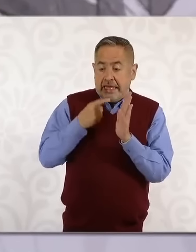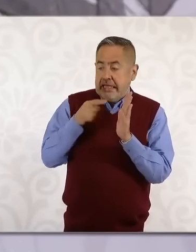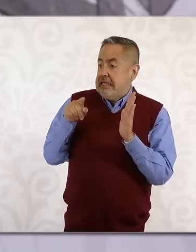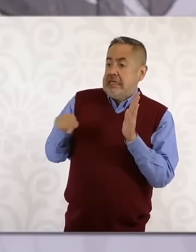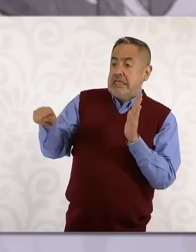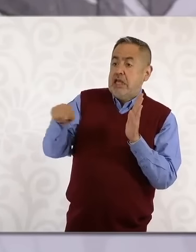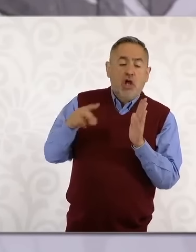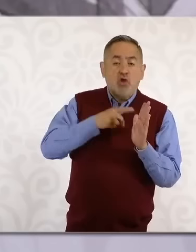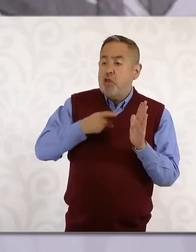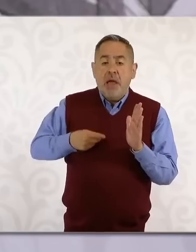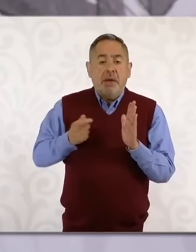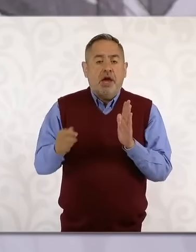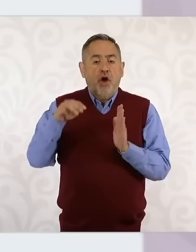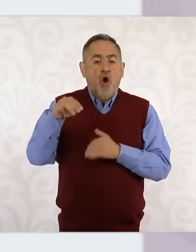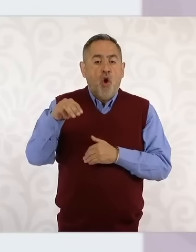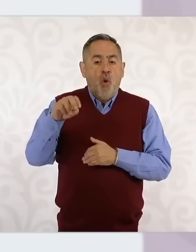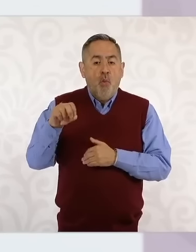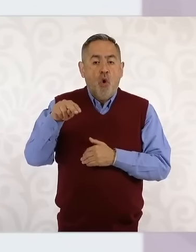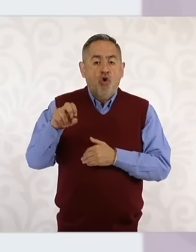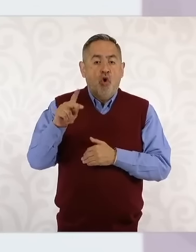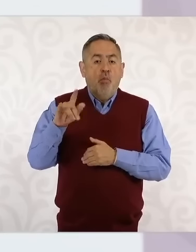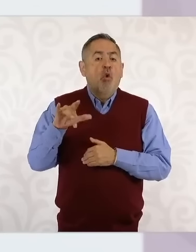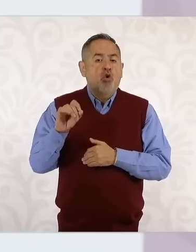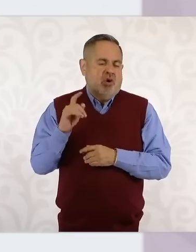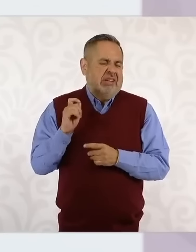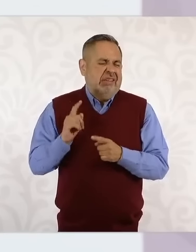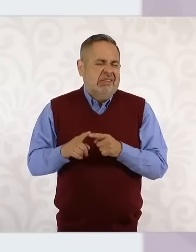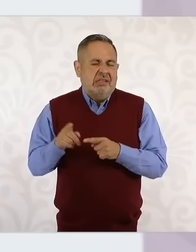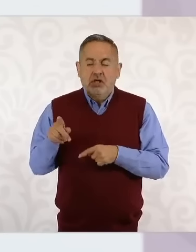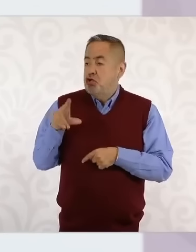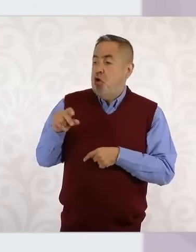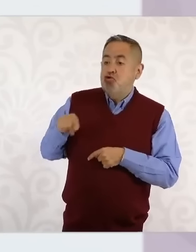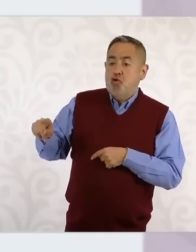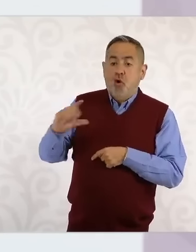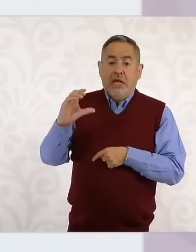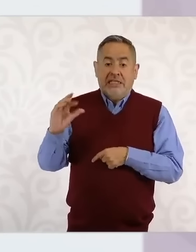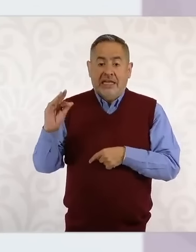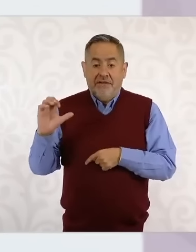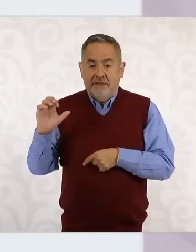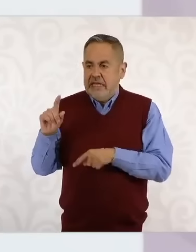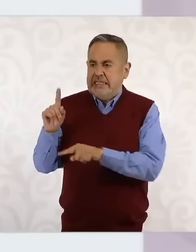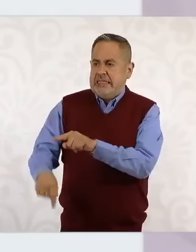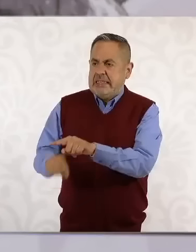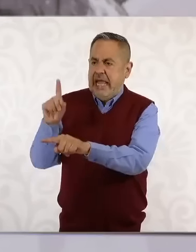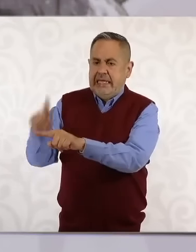quitándole a CFE su capacidad de generación y van entrando los privados, los privados, los privados.